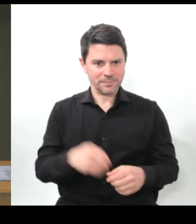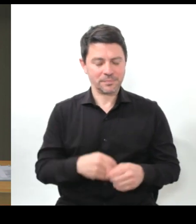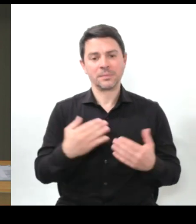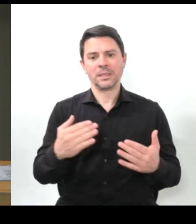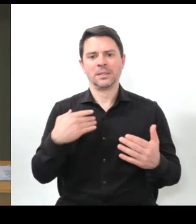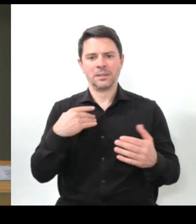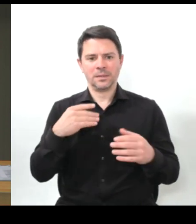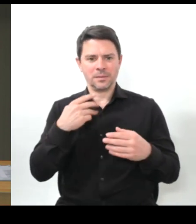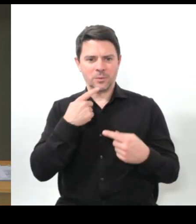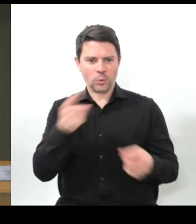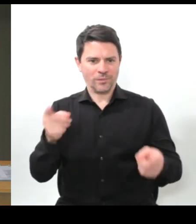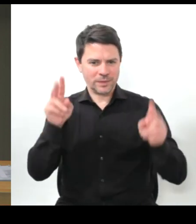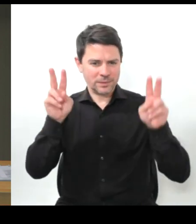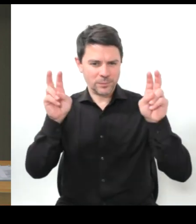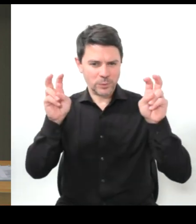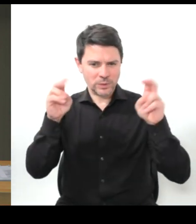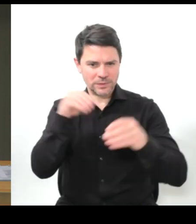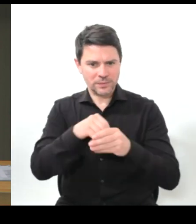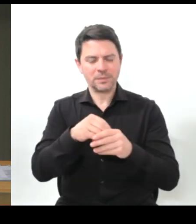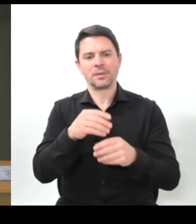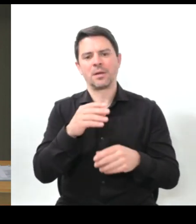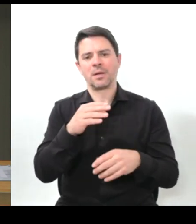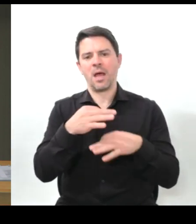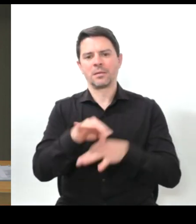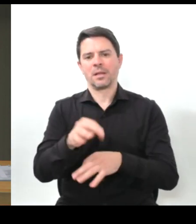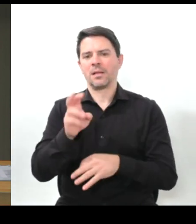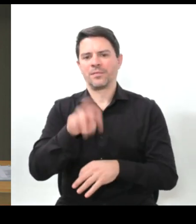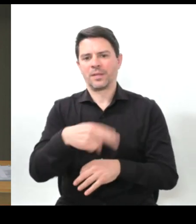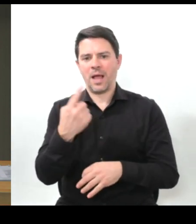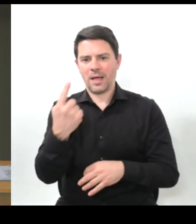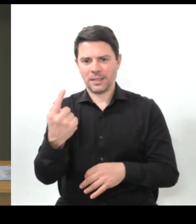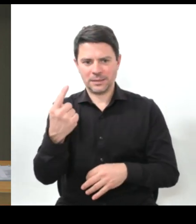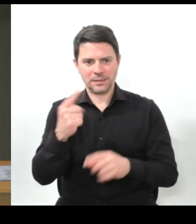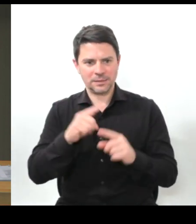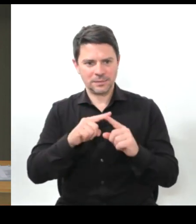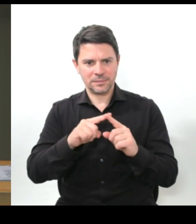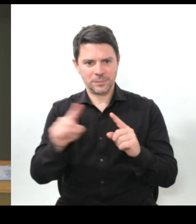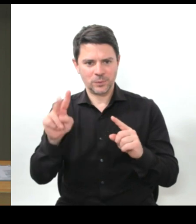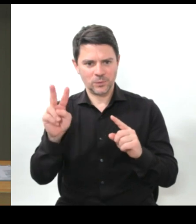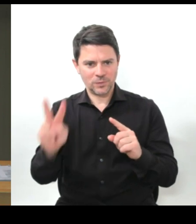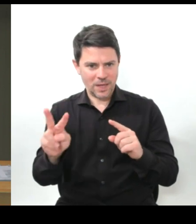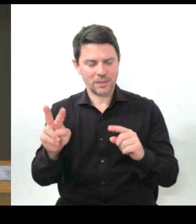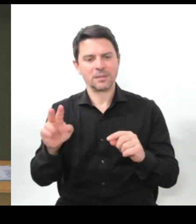auf Drucksachen 19/724 empfiehlt der Fachausschuss mehrheitlich gegen die AfD-Fraktion